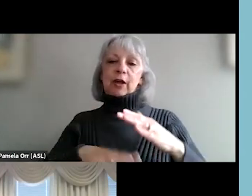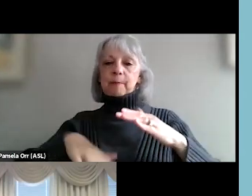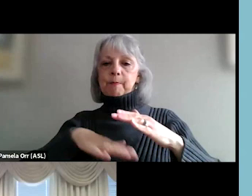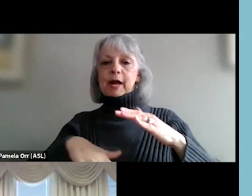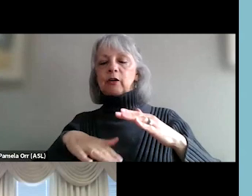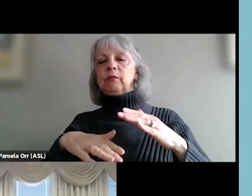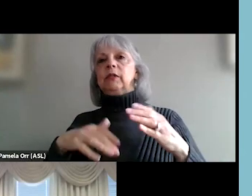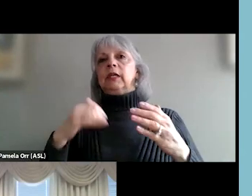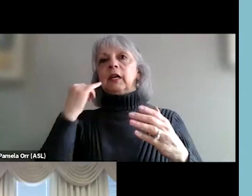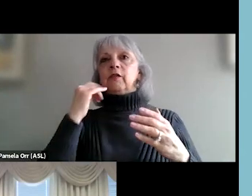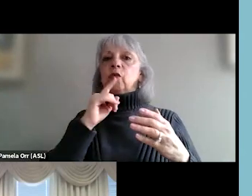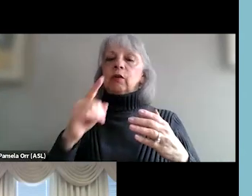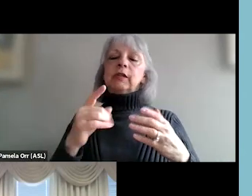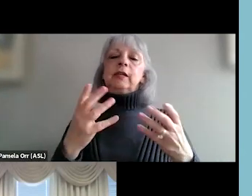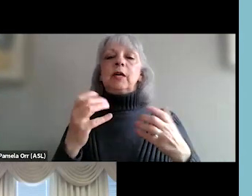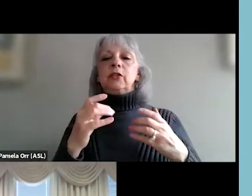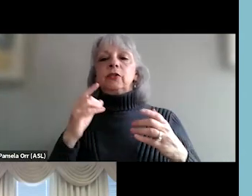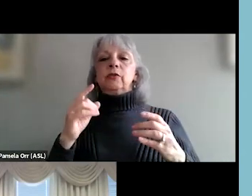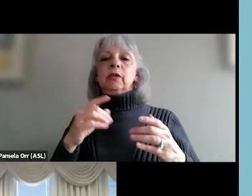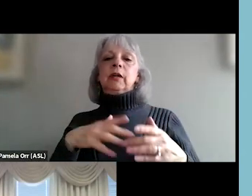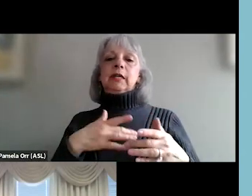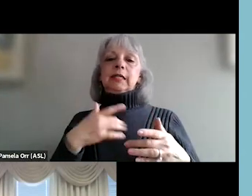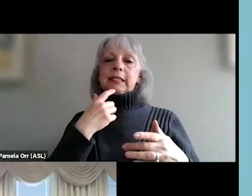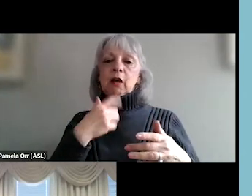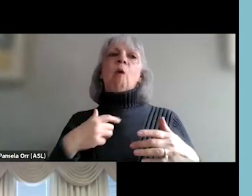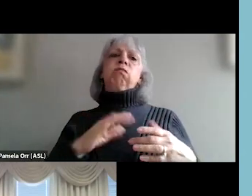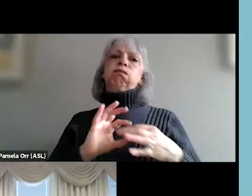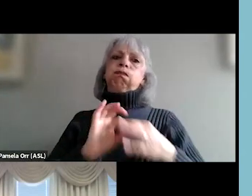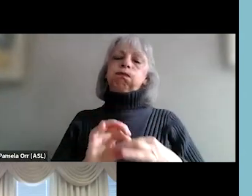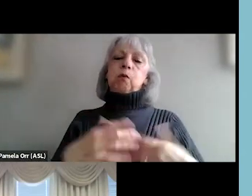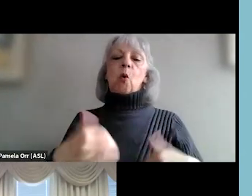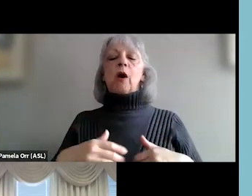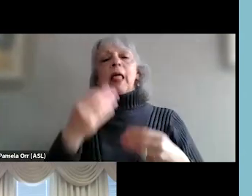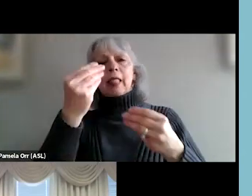Si se sienten identificados con algo, comuníquese. Hágannoslo saber. Me aseguraré